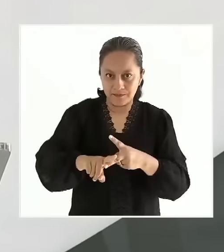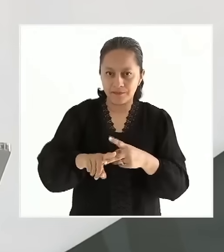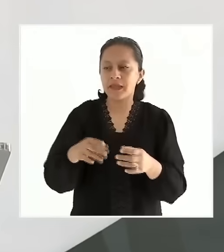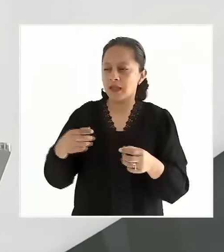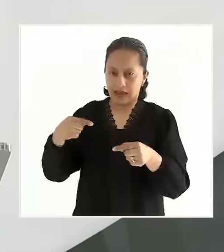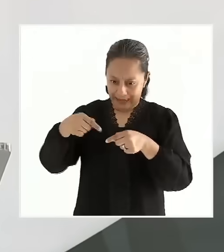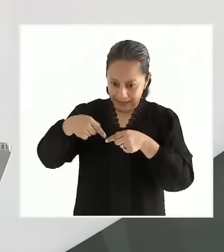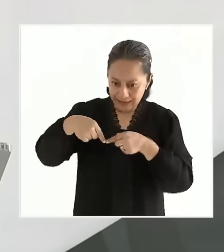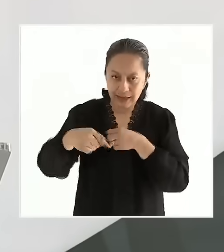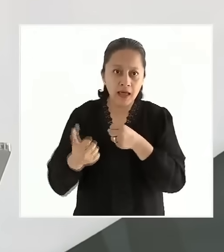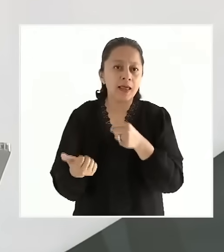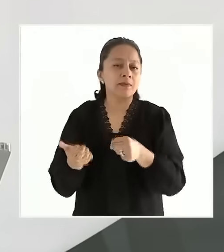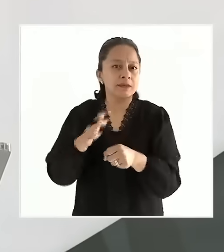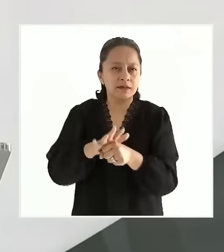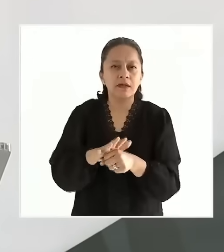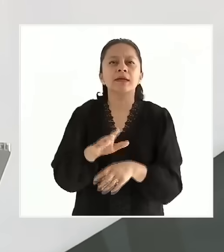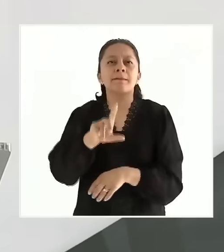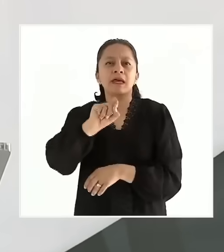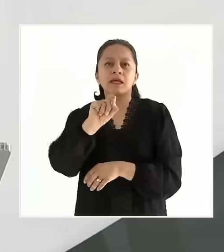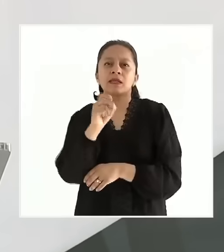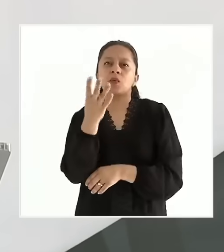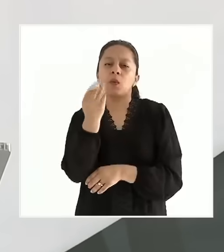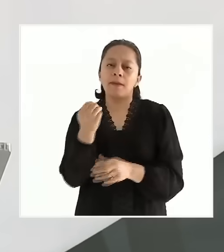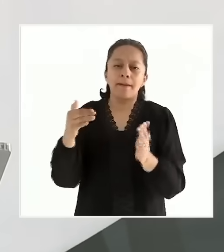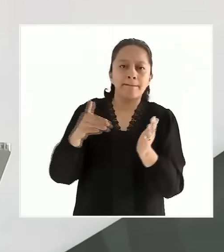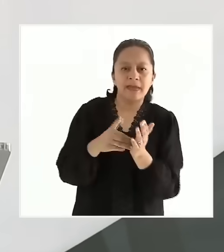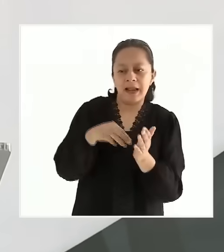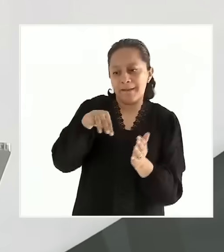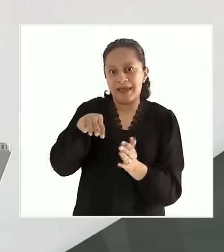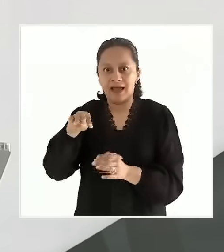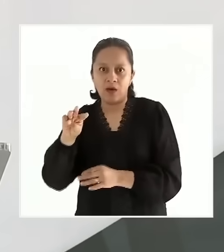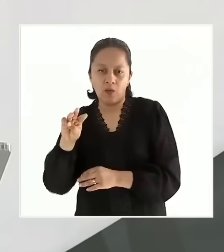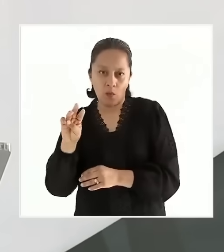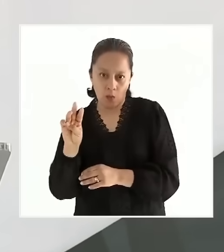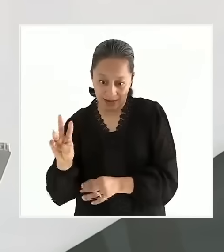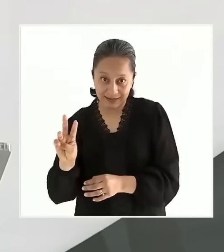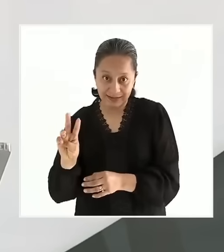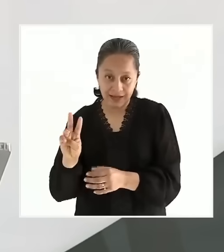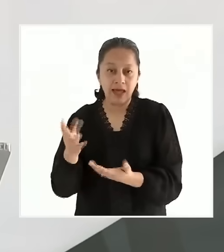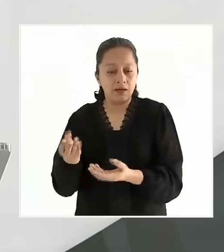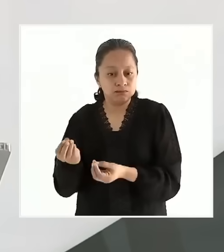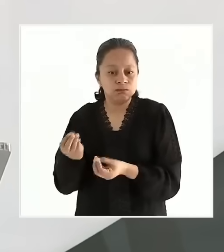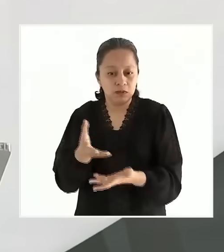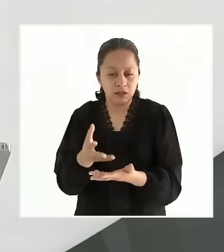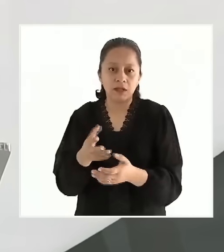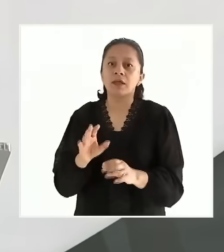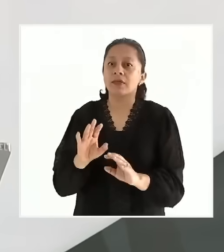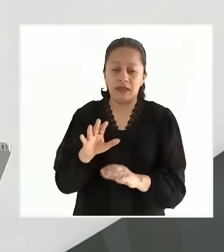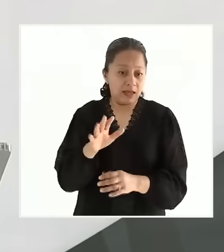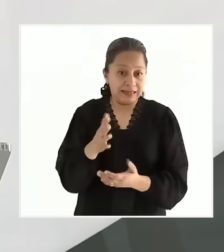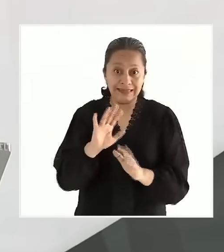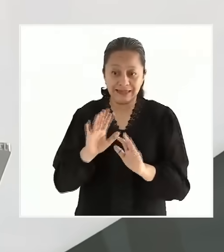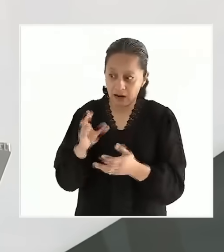vamos a agregar cerca de 29,000 MW de capacidad nueva de inversión pública. Se va a complementar